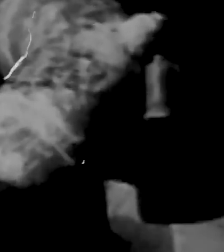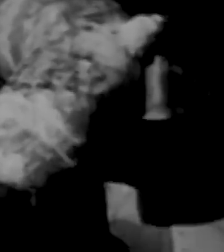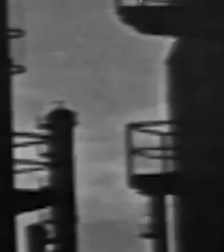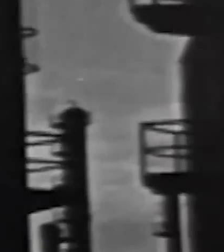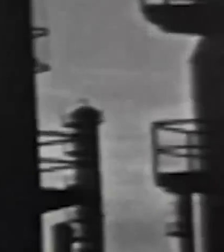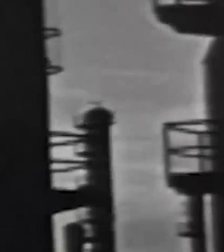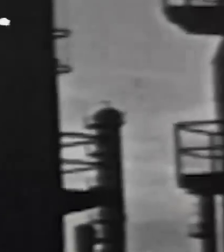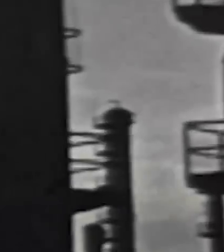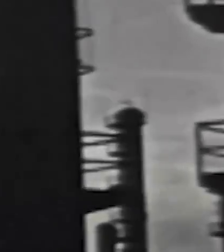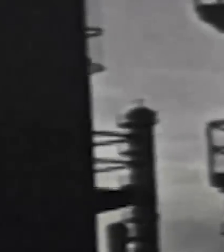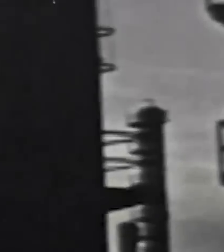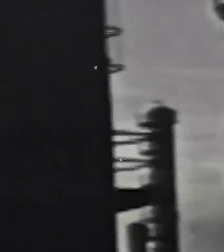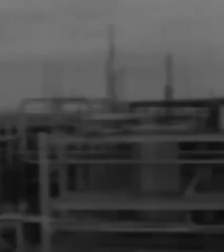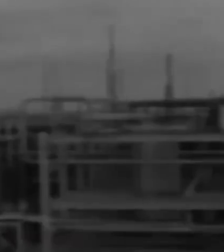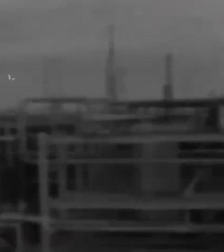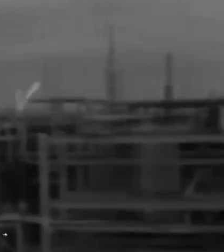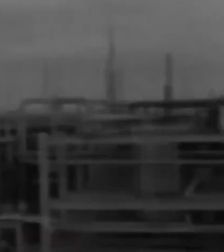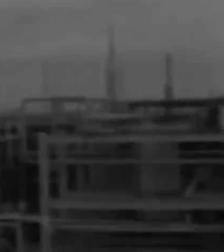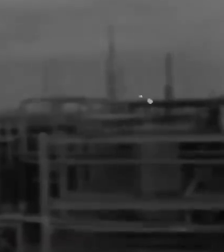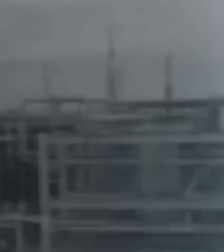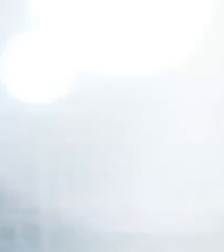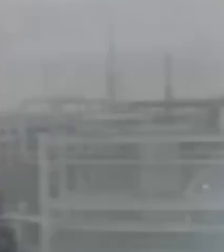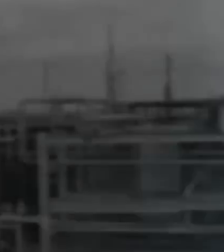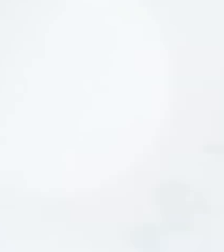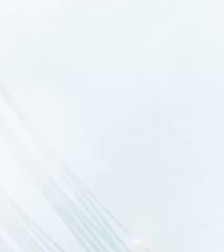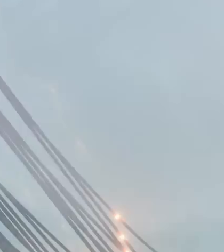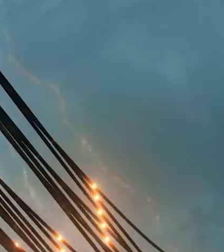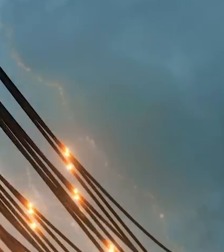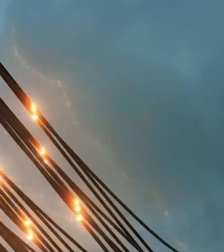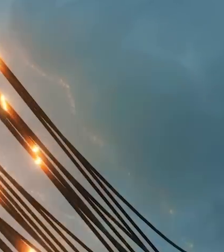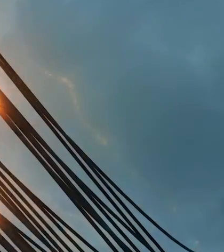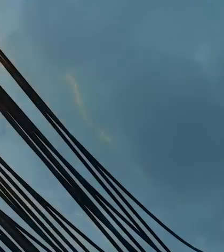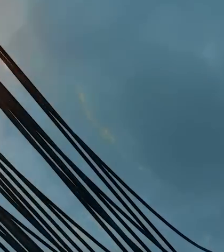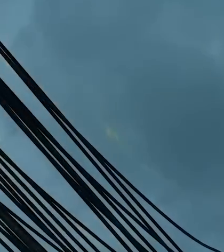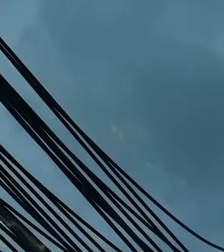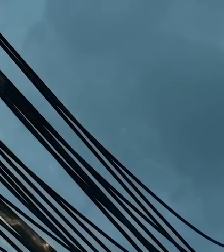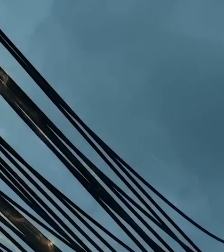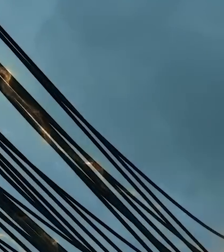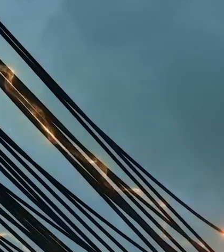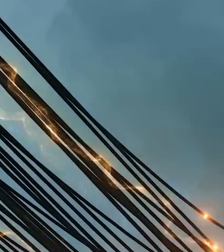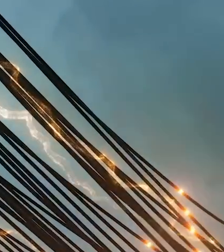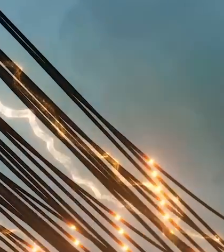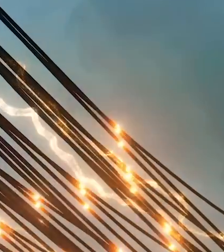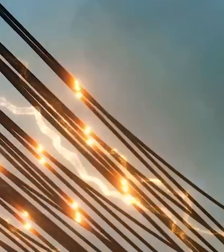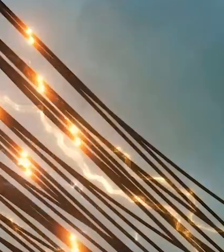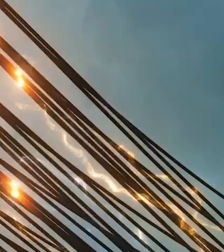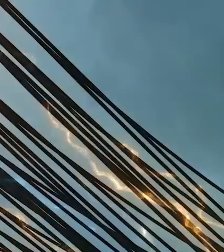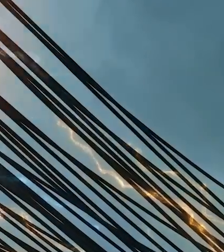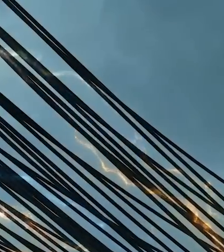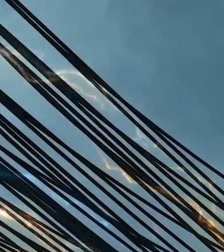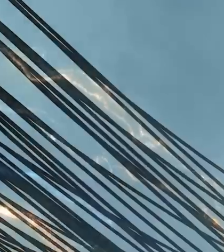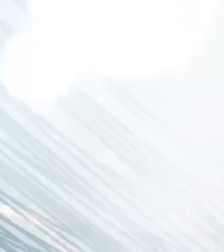garantes de la provisión de energía para el pueblo de México y como garantes de la soberanía nacional